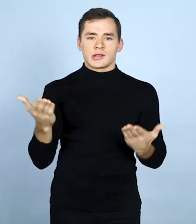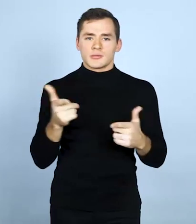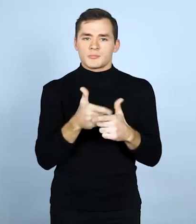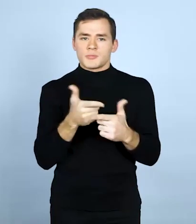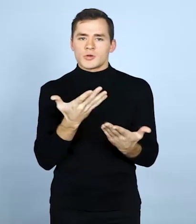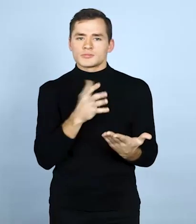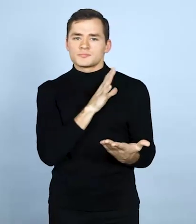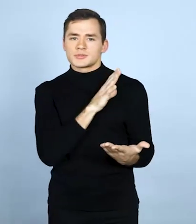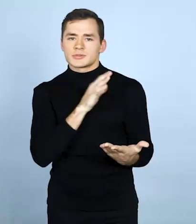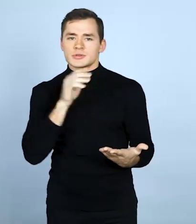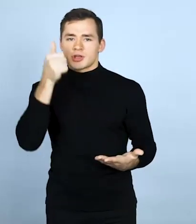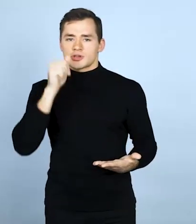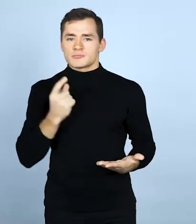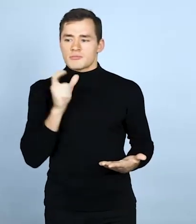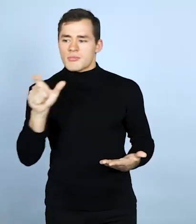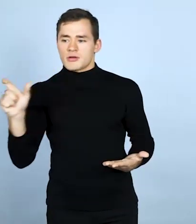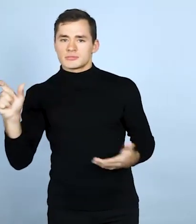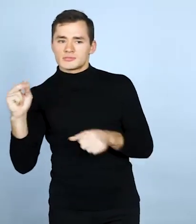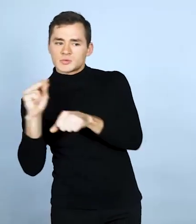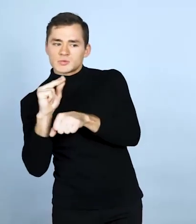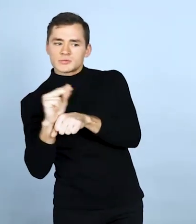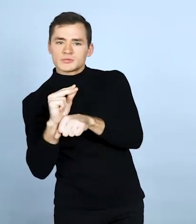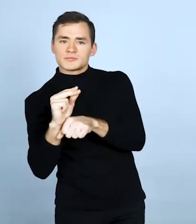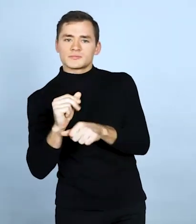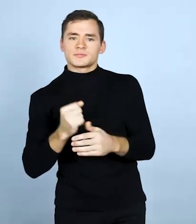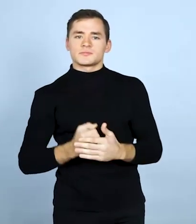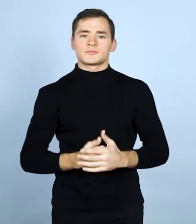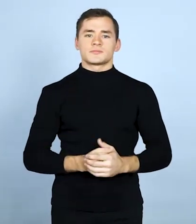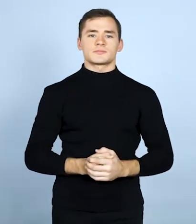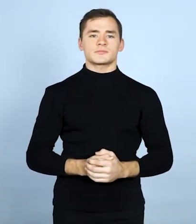или у кого-то из греческих мастеров.